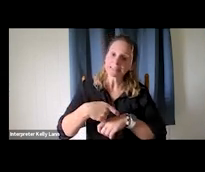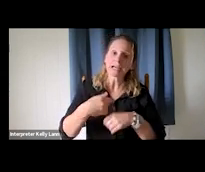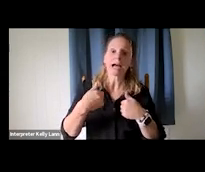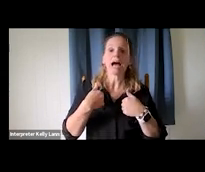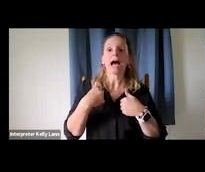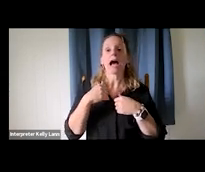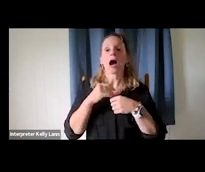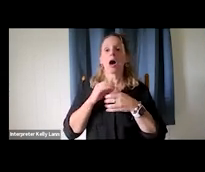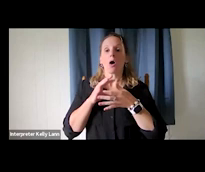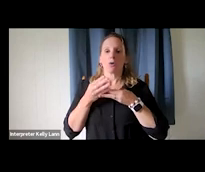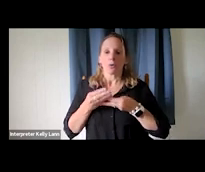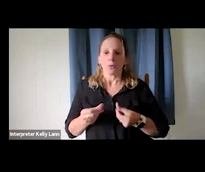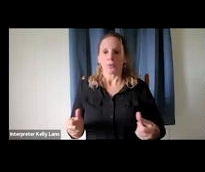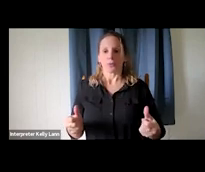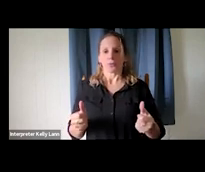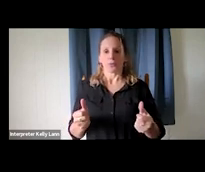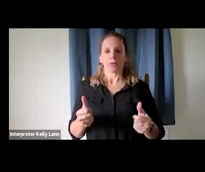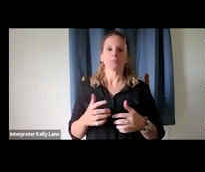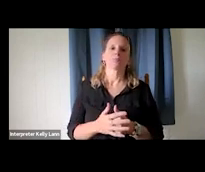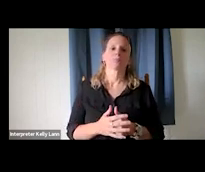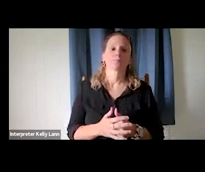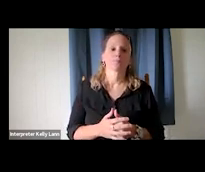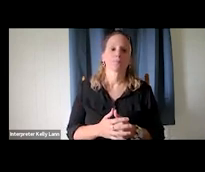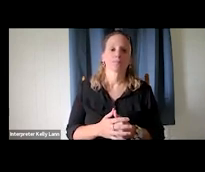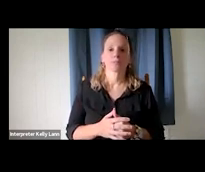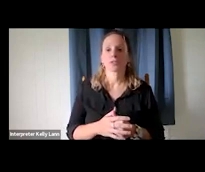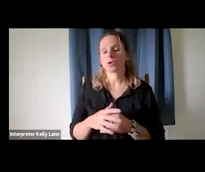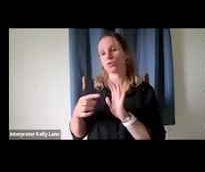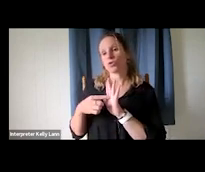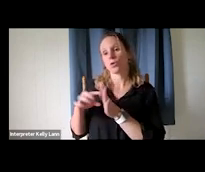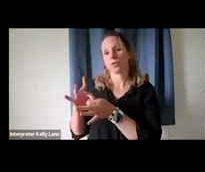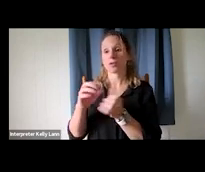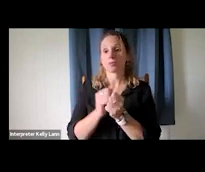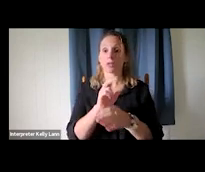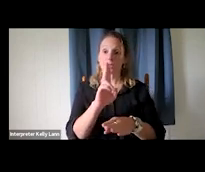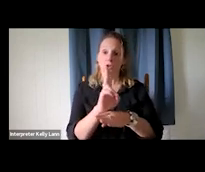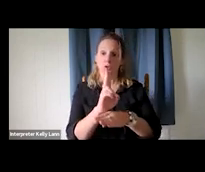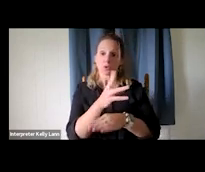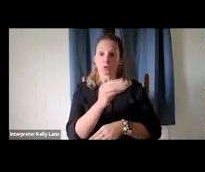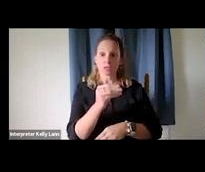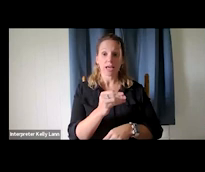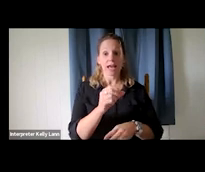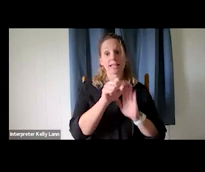De nuevo, estoy poniendo de manifiesto la relación entre su uso de sustancias y los síntomas que experimentó a lo largo del tiempo